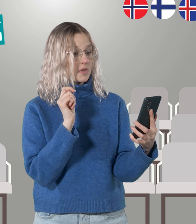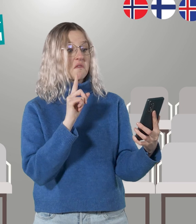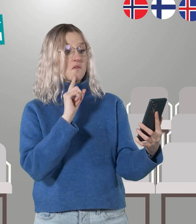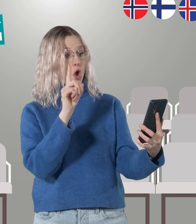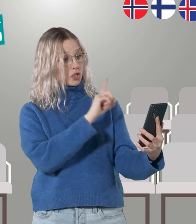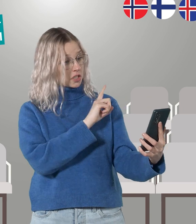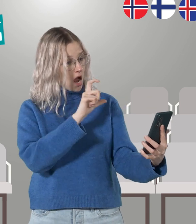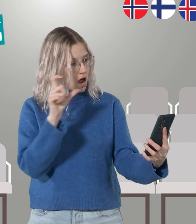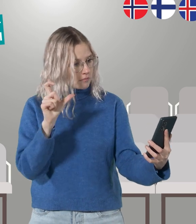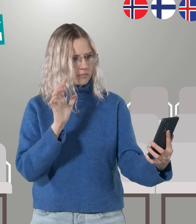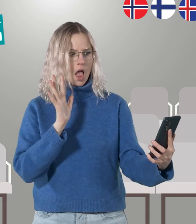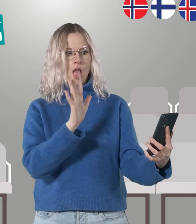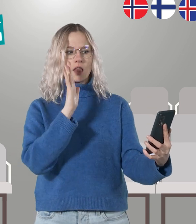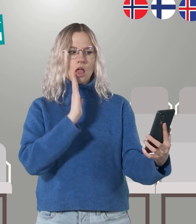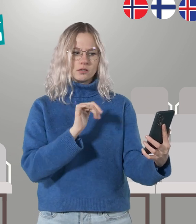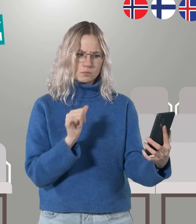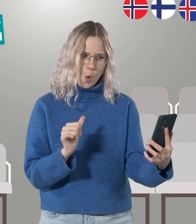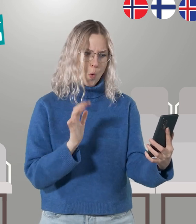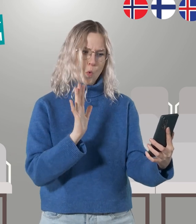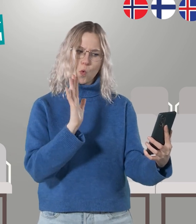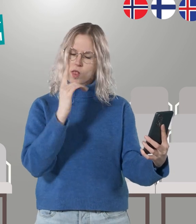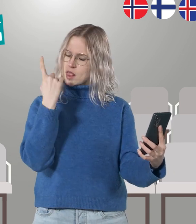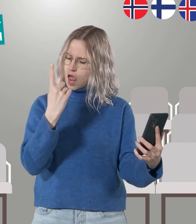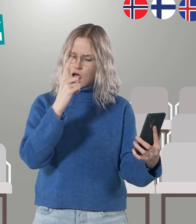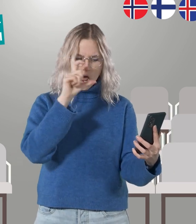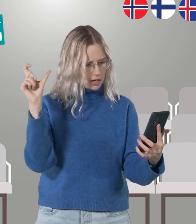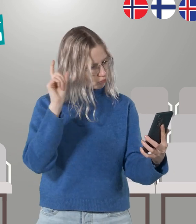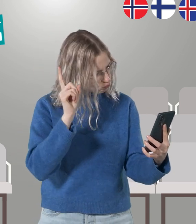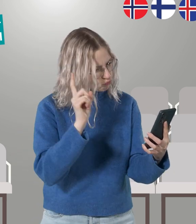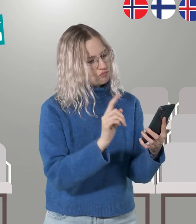Ja viime vuoden teemana oli puolestaan antirasismi. Tärkeä aihe sekin!